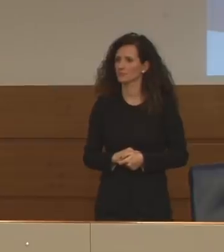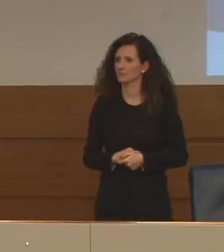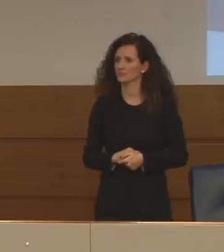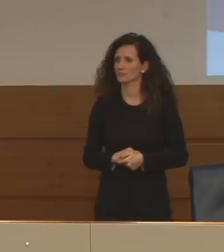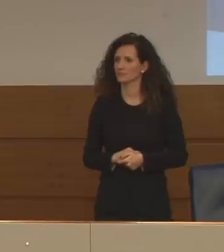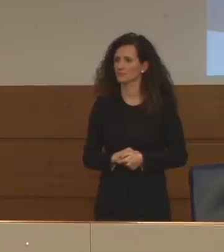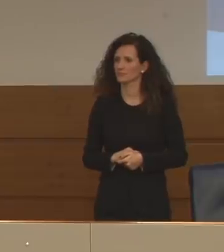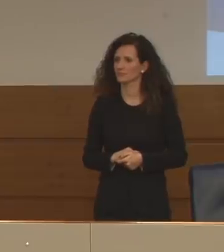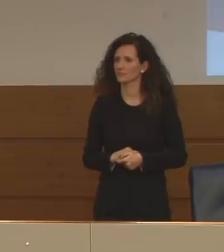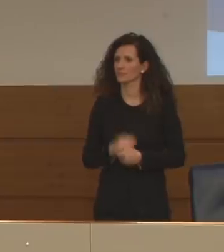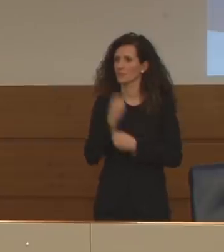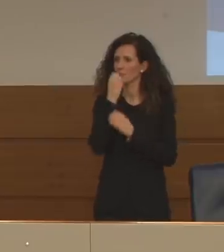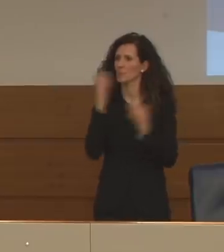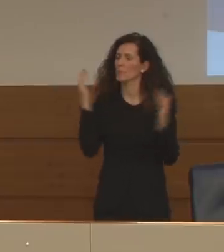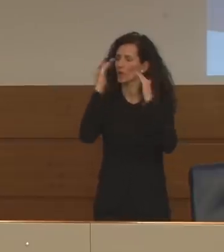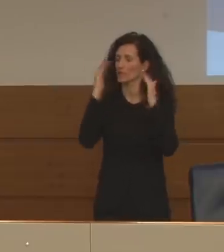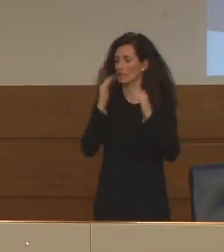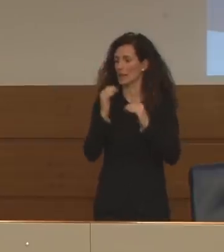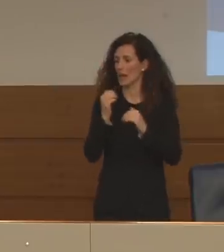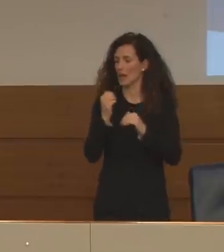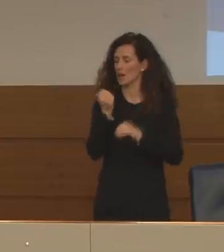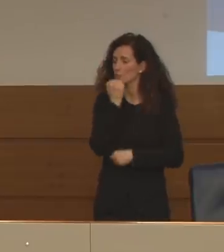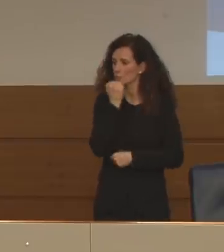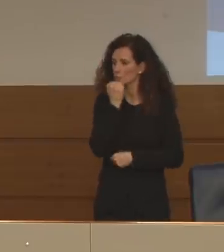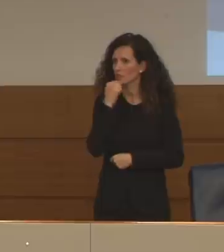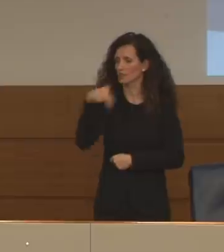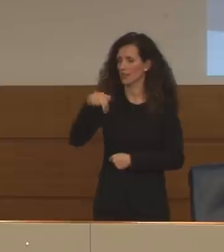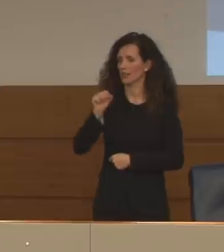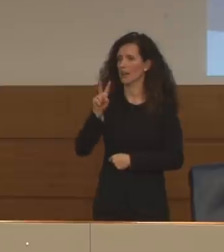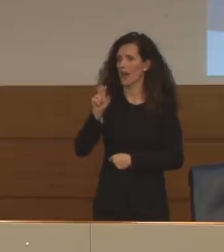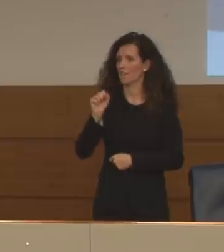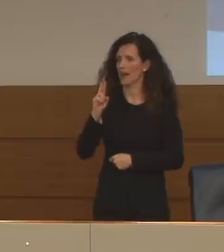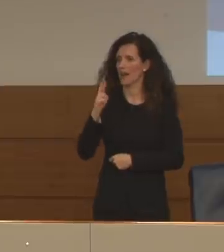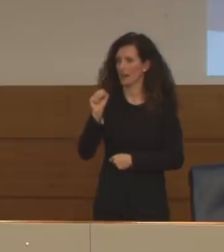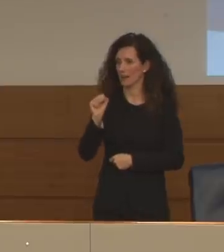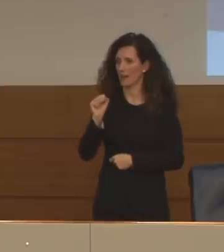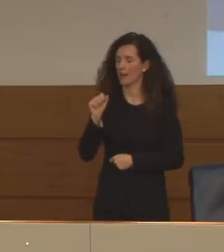(domanda giornalista) Navarra di Askanews,